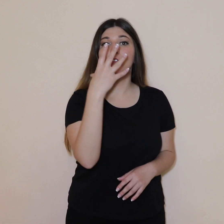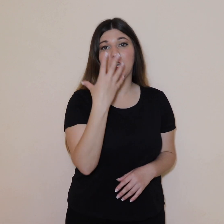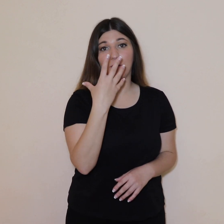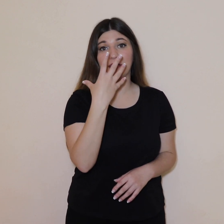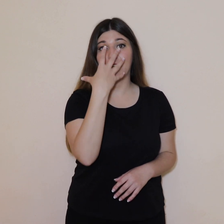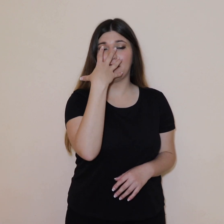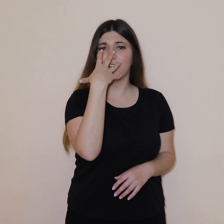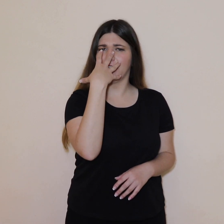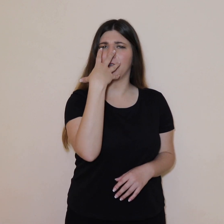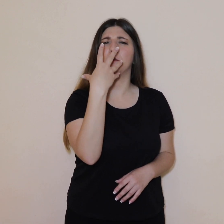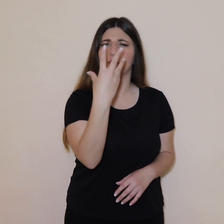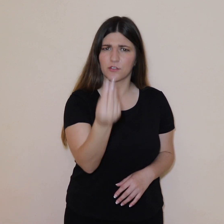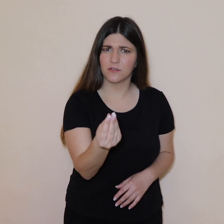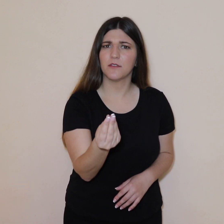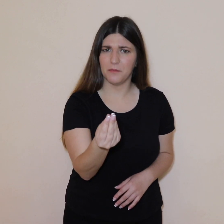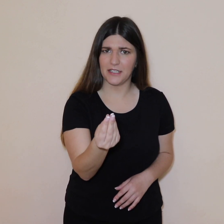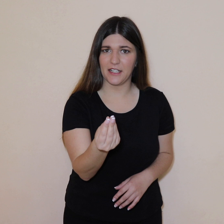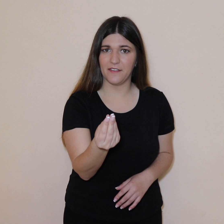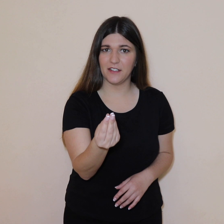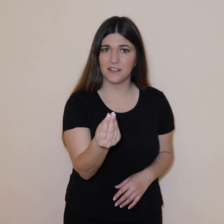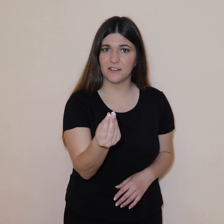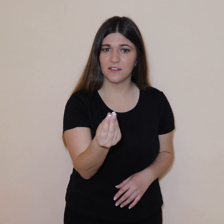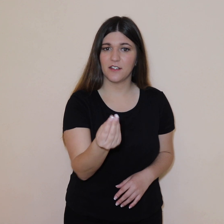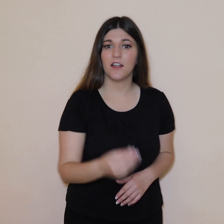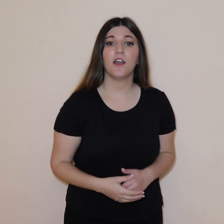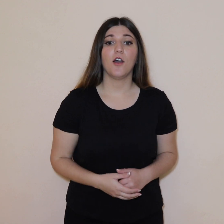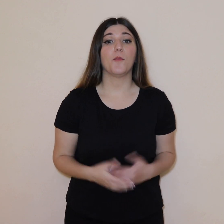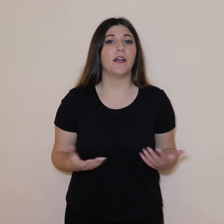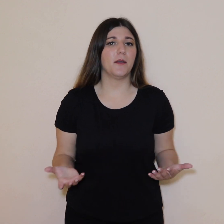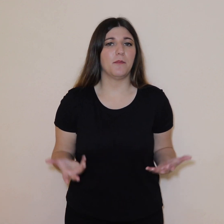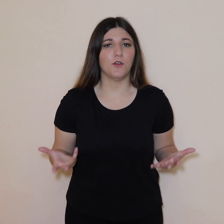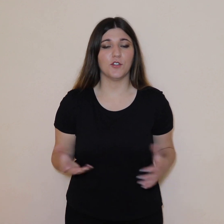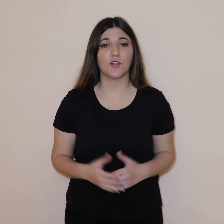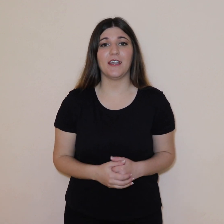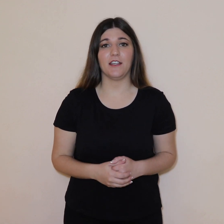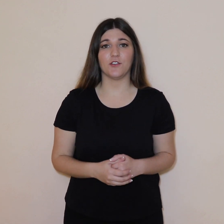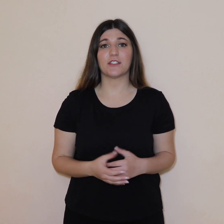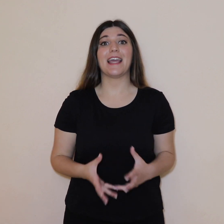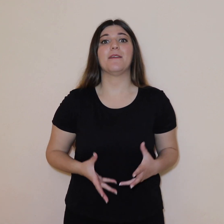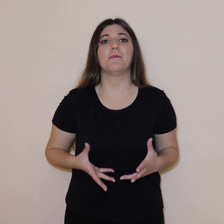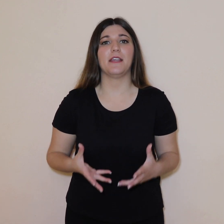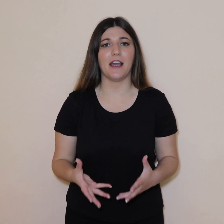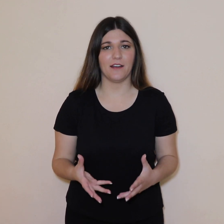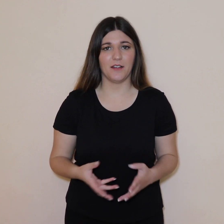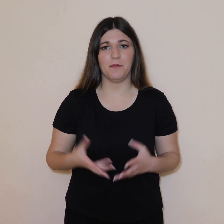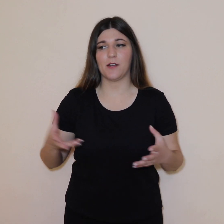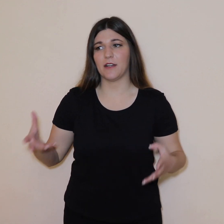la vuelta la mano y haríamos "¿me entiendes?" Por ejemplo otro de ellos "enviar": enviar una